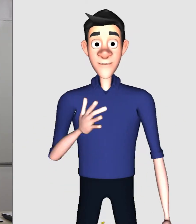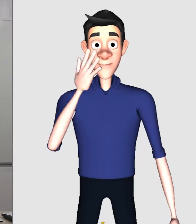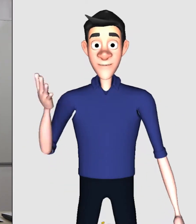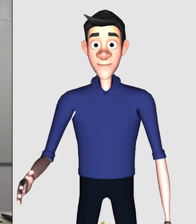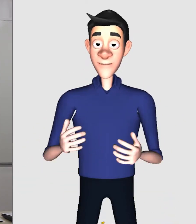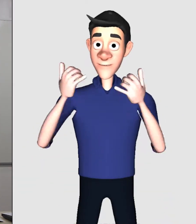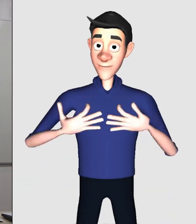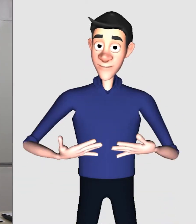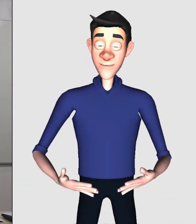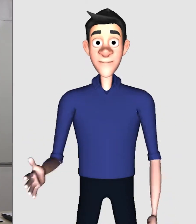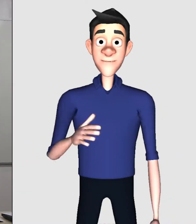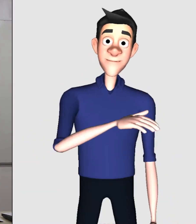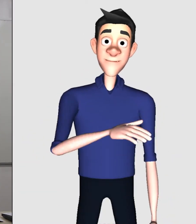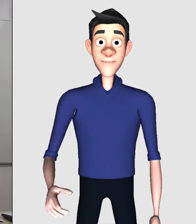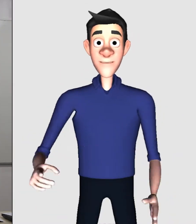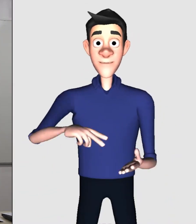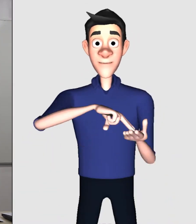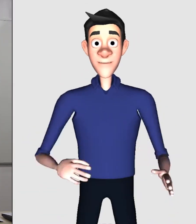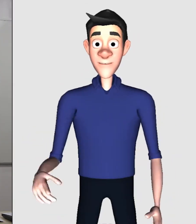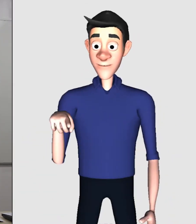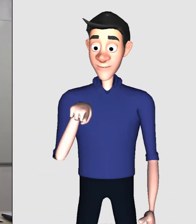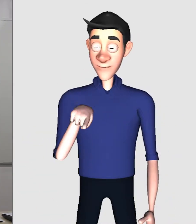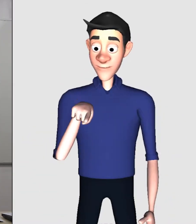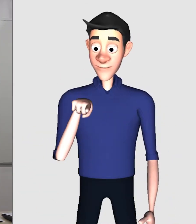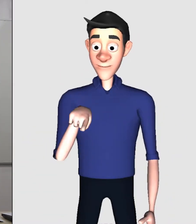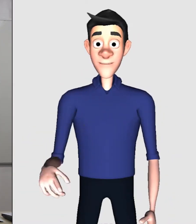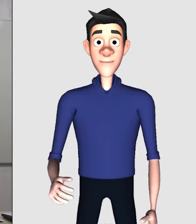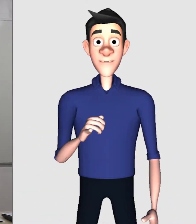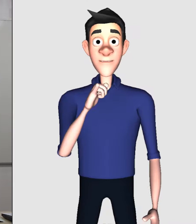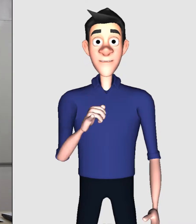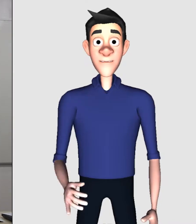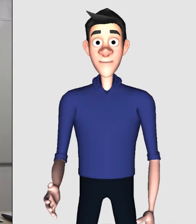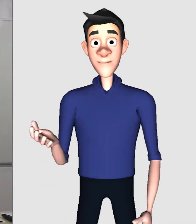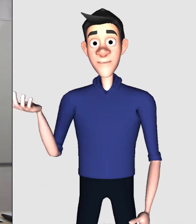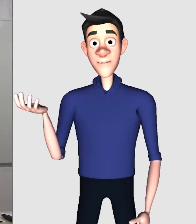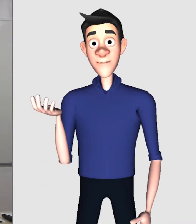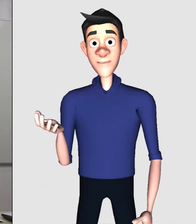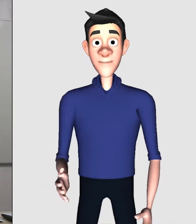Tornando essa outra equação mais simples